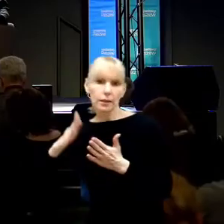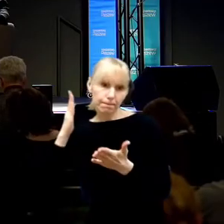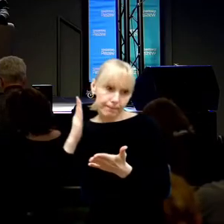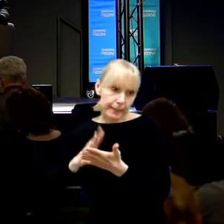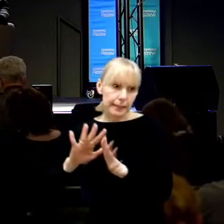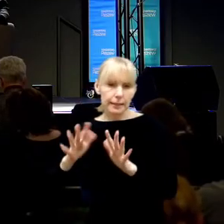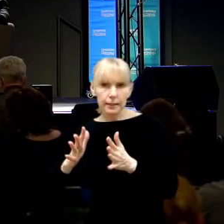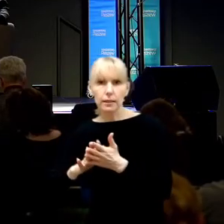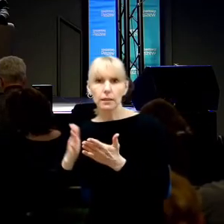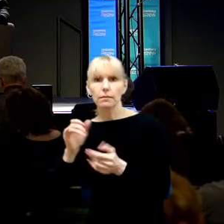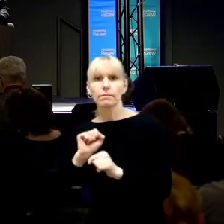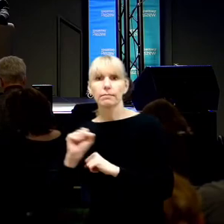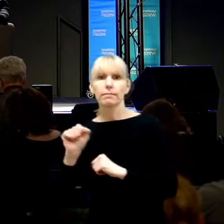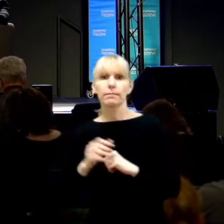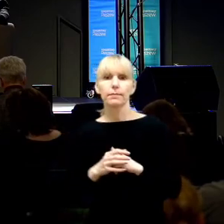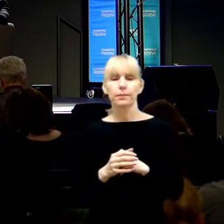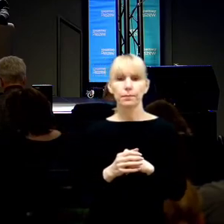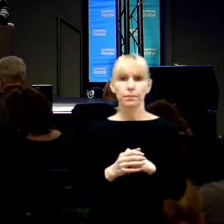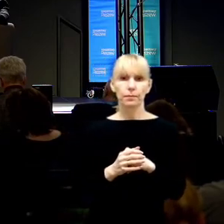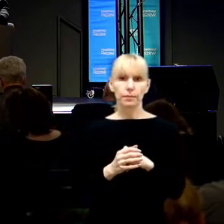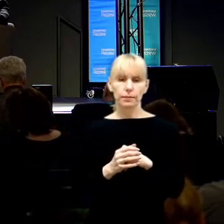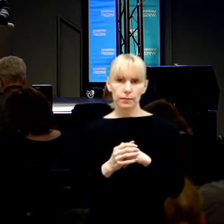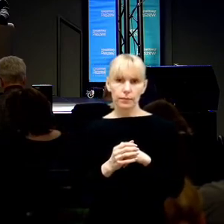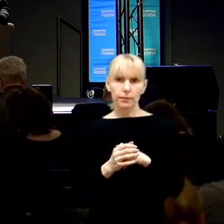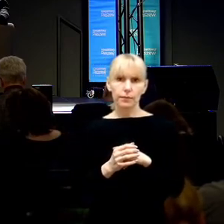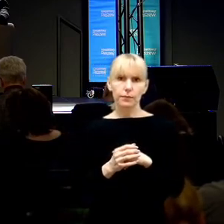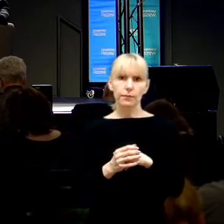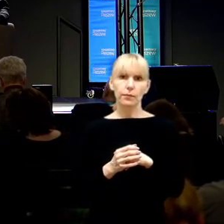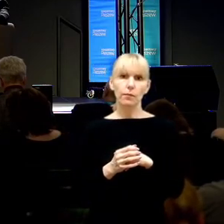No i teraz myśląc w ogóle o mieszkalnictwie w małych